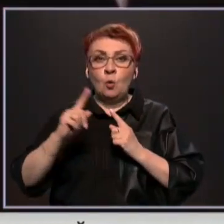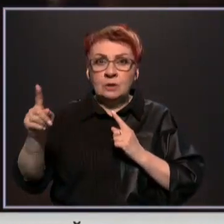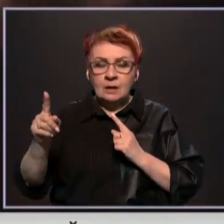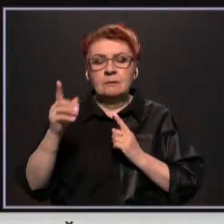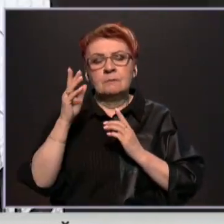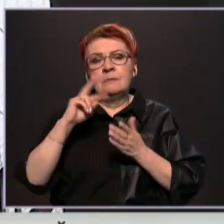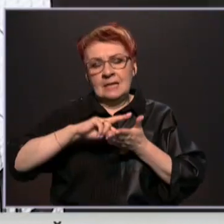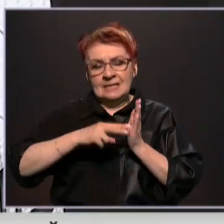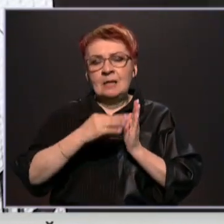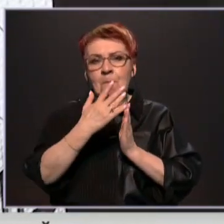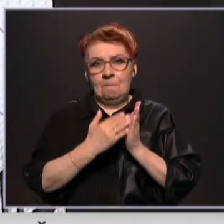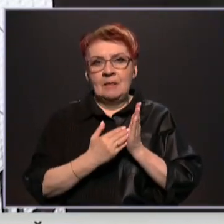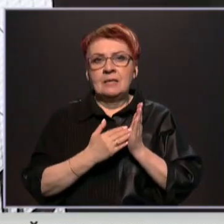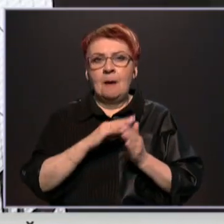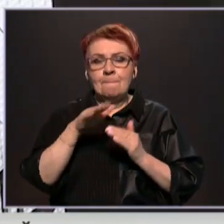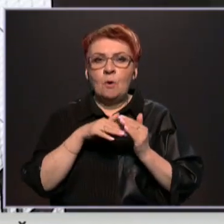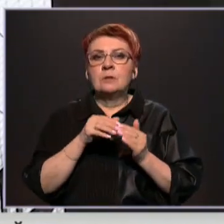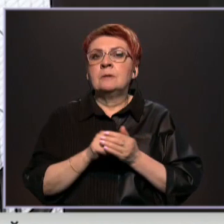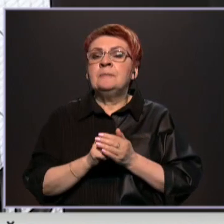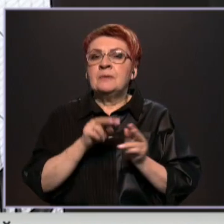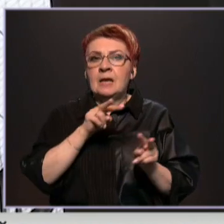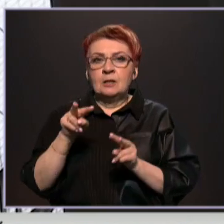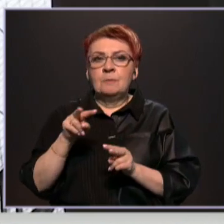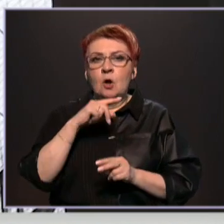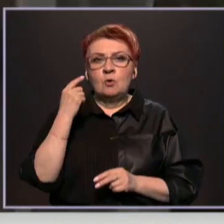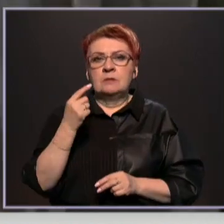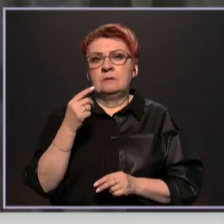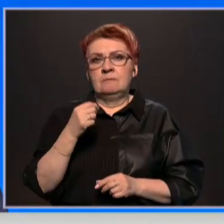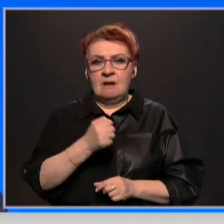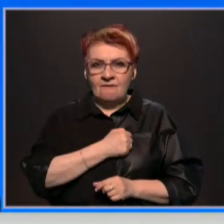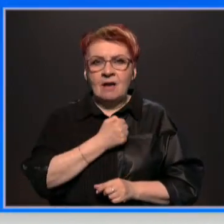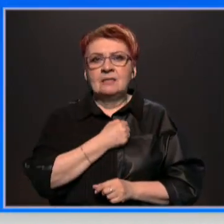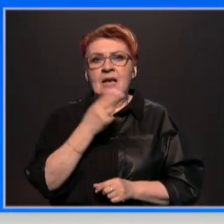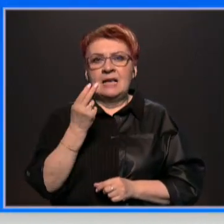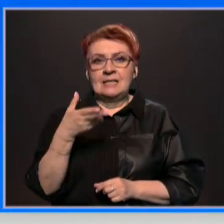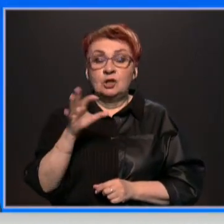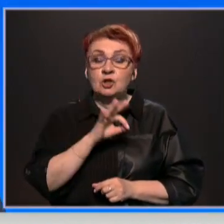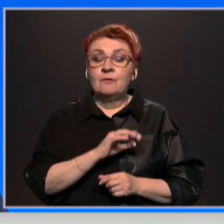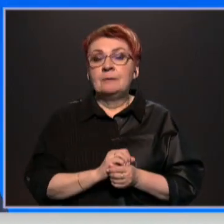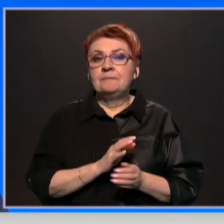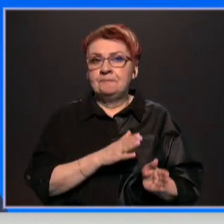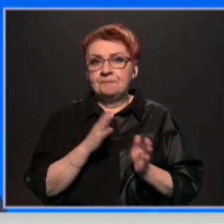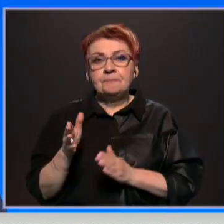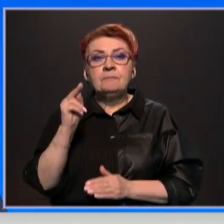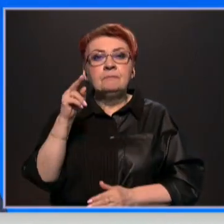богослужение под контролем полиции росгвардии и казачества ЧП в Северной столице подросток в